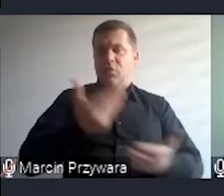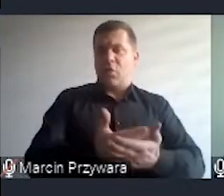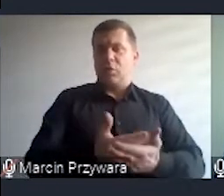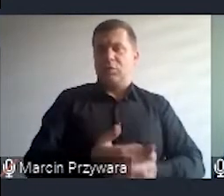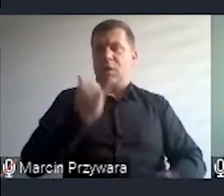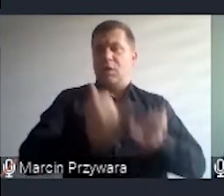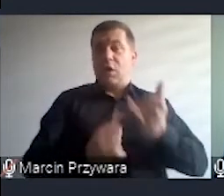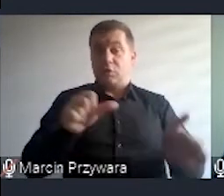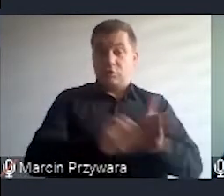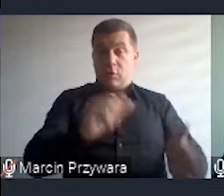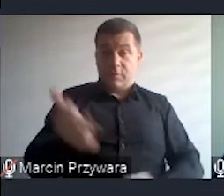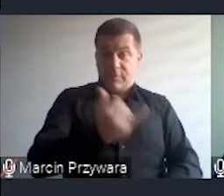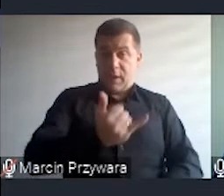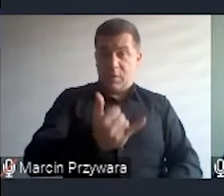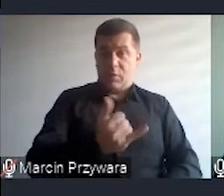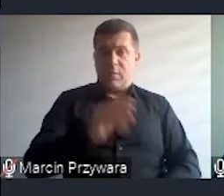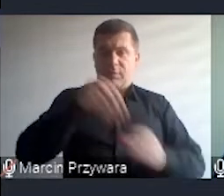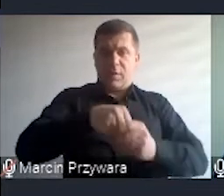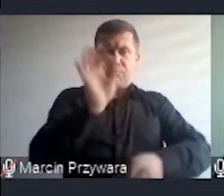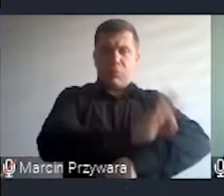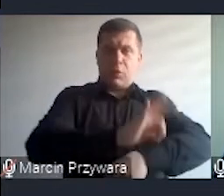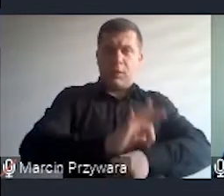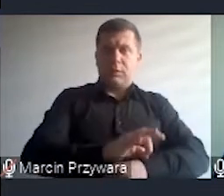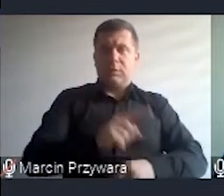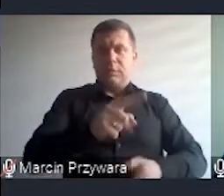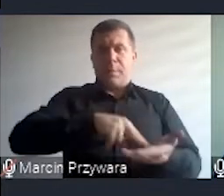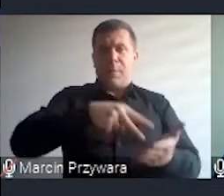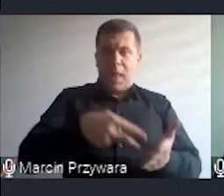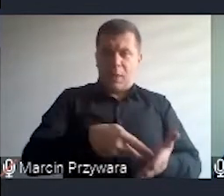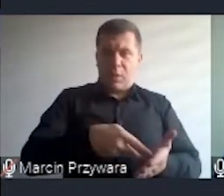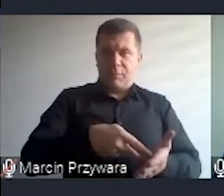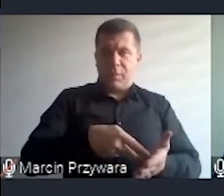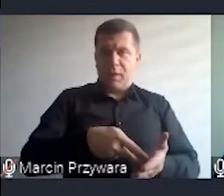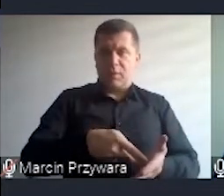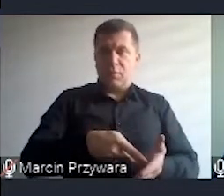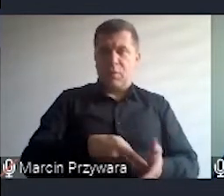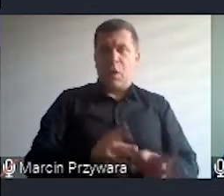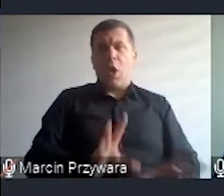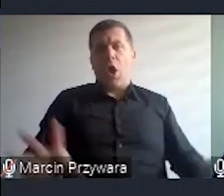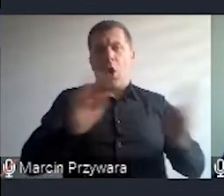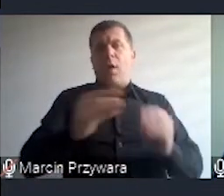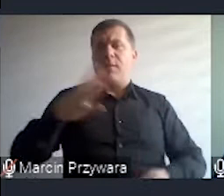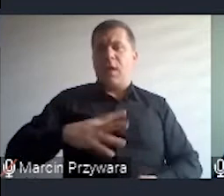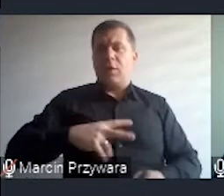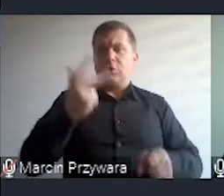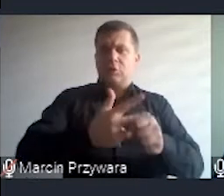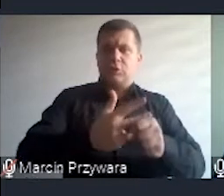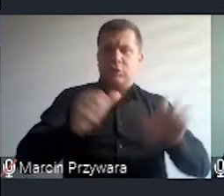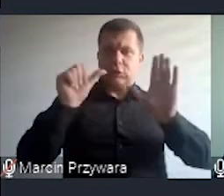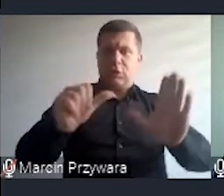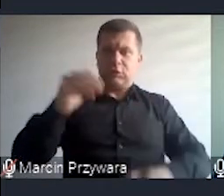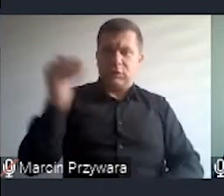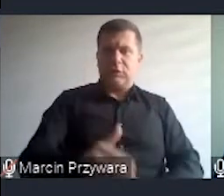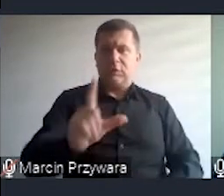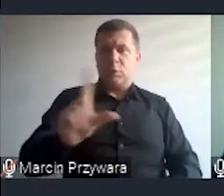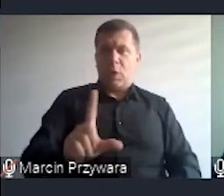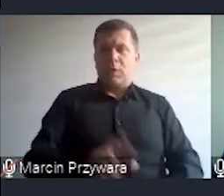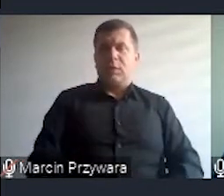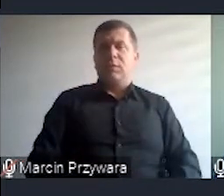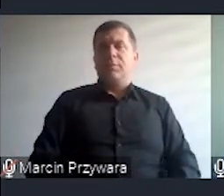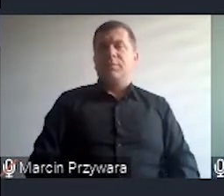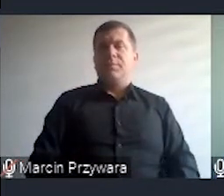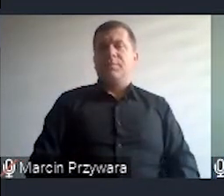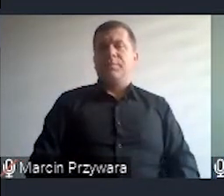Czyli jeśli środki trwałe w projekcie zaplanowano łącznie wartości 36 000 złotych,